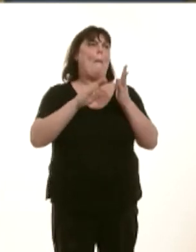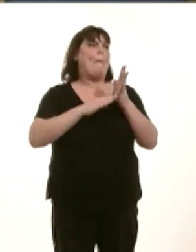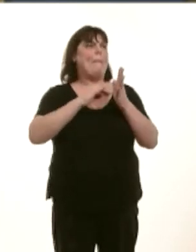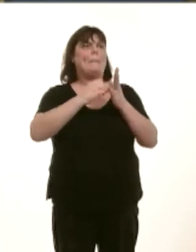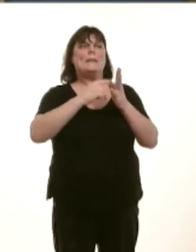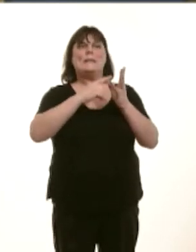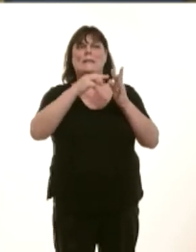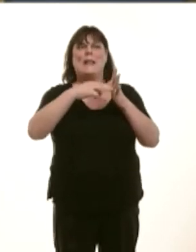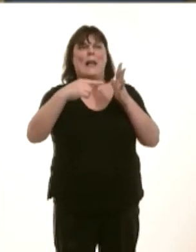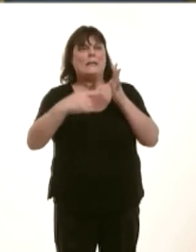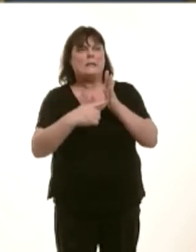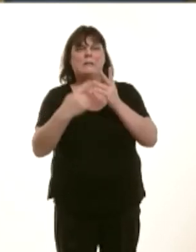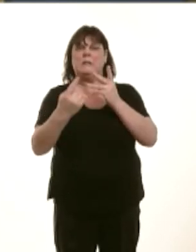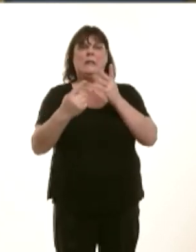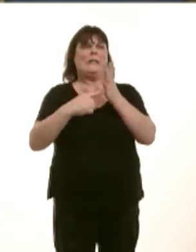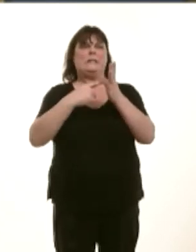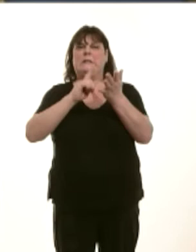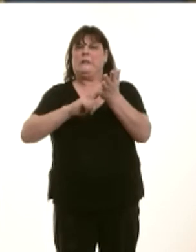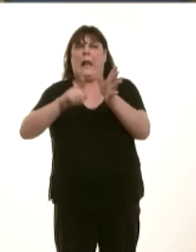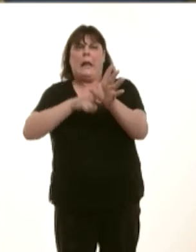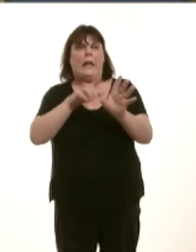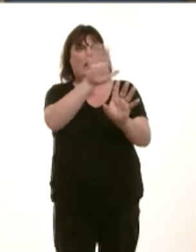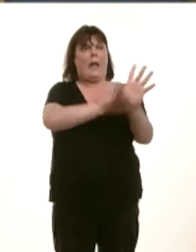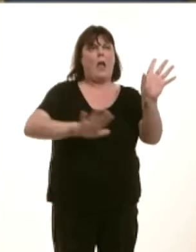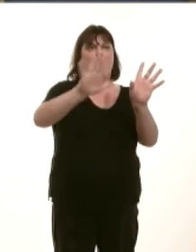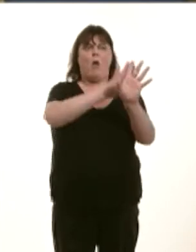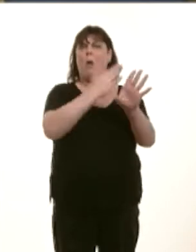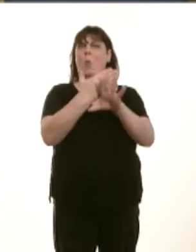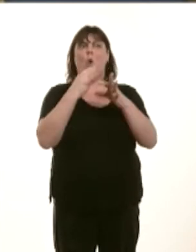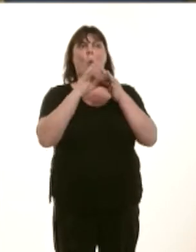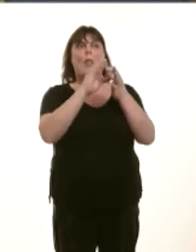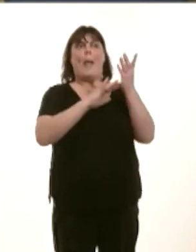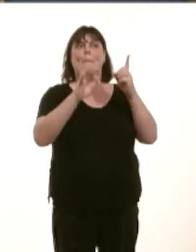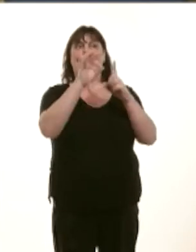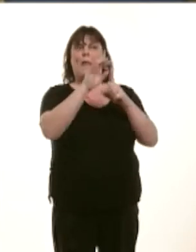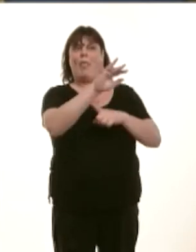ffÙn sylfaenol nhw ‚ nam arno fe, ac, ar ben hynny, nid oedden nhwín gallu cael signal